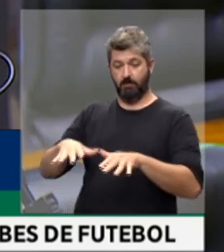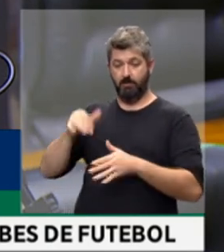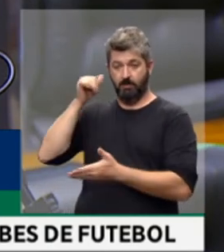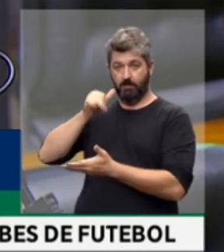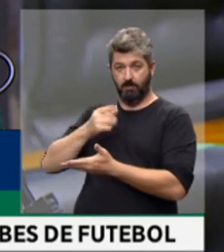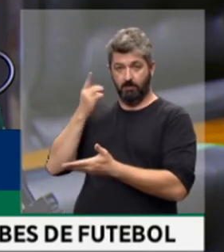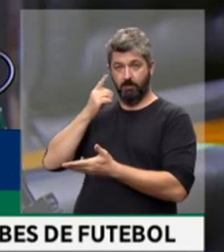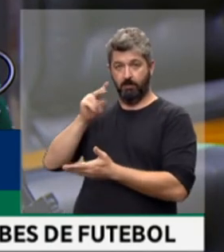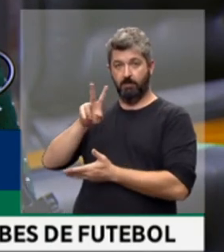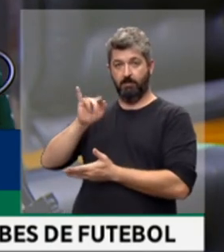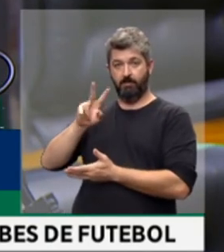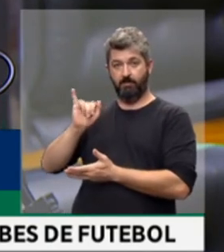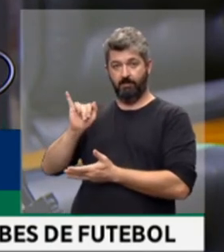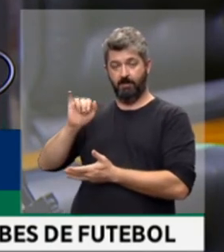VOTA O PTB? COMO VOTA O